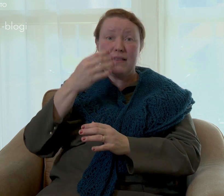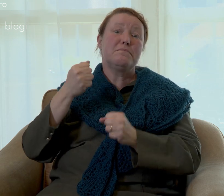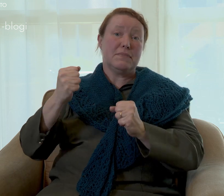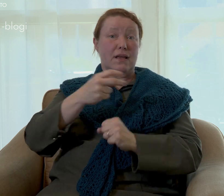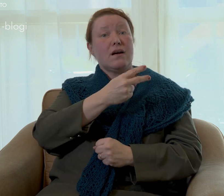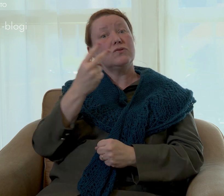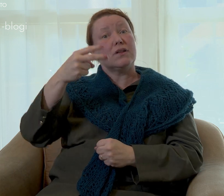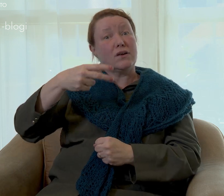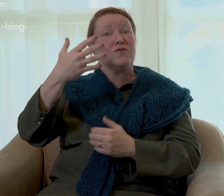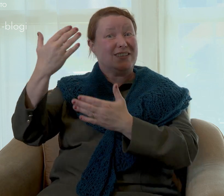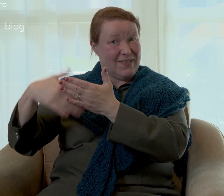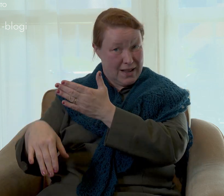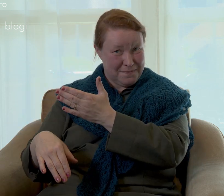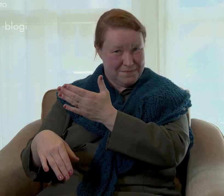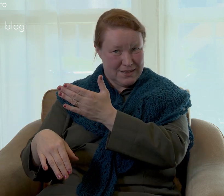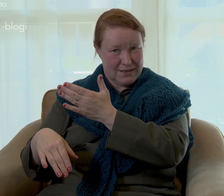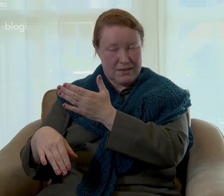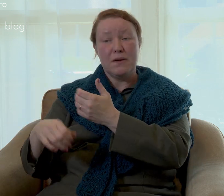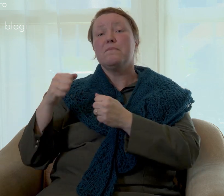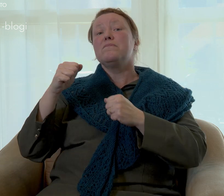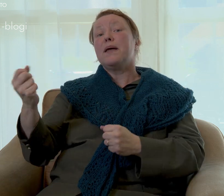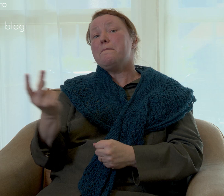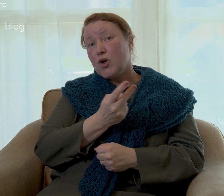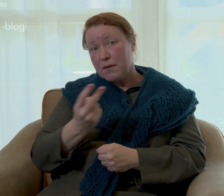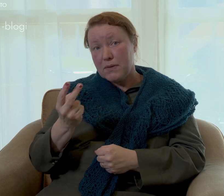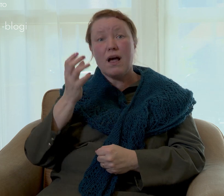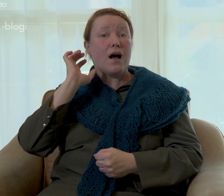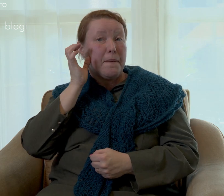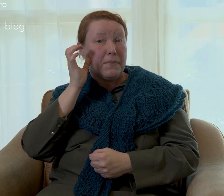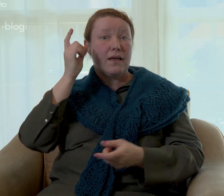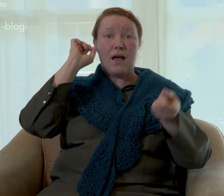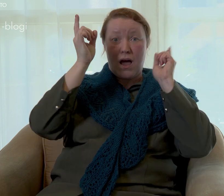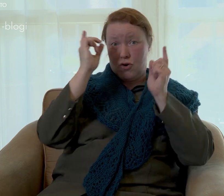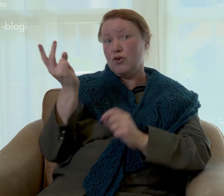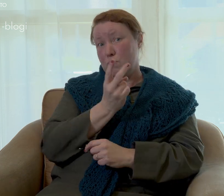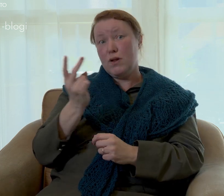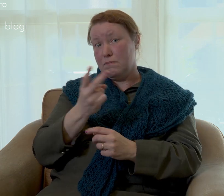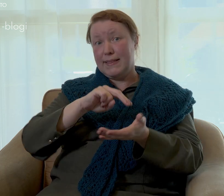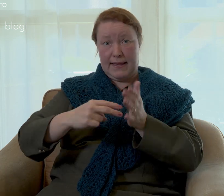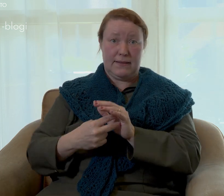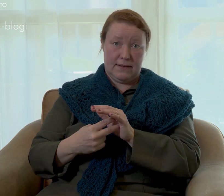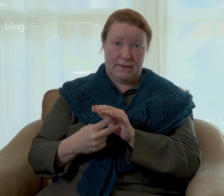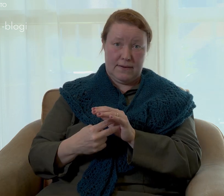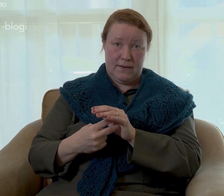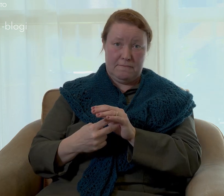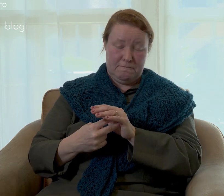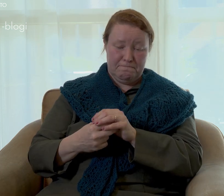mutta vielä on kehitystyötä tehtävänä, että se saadaan Suomessa käyttöön.